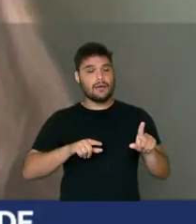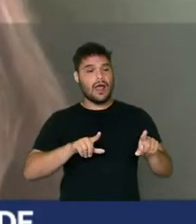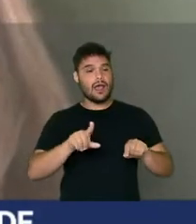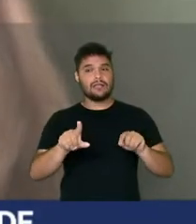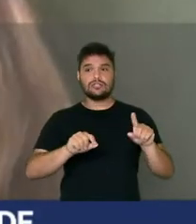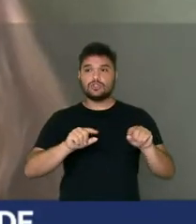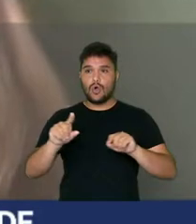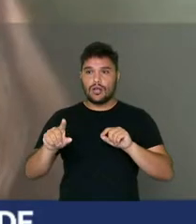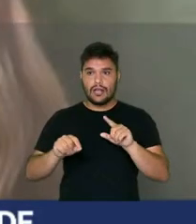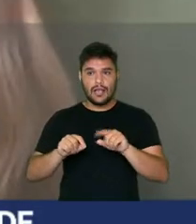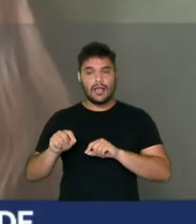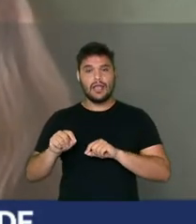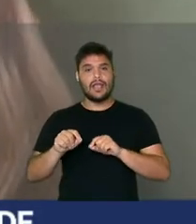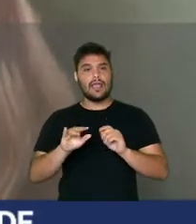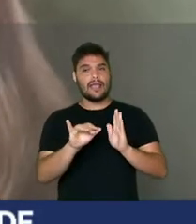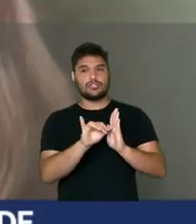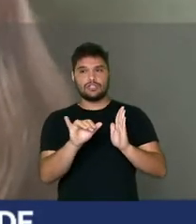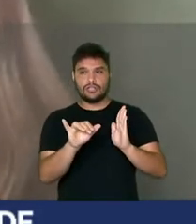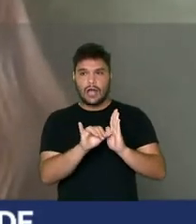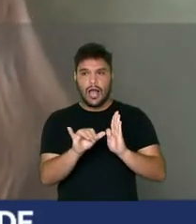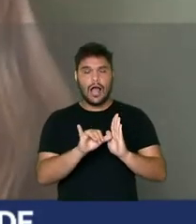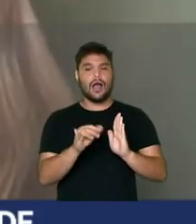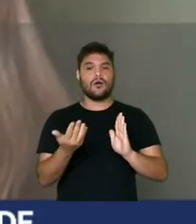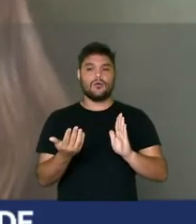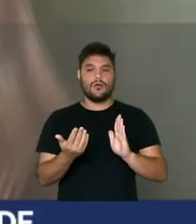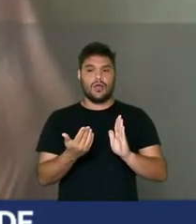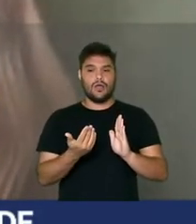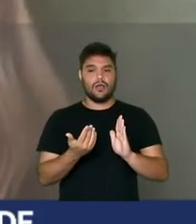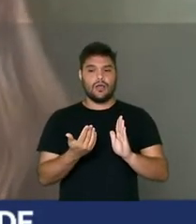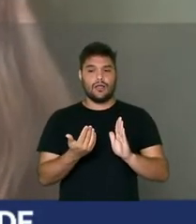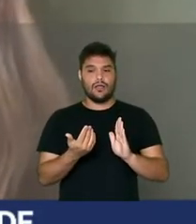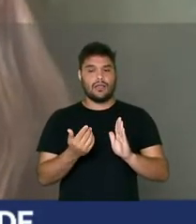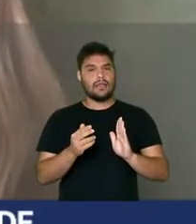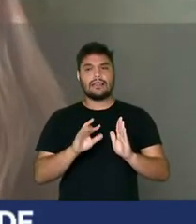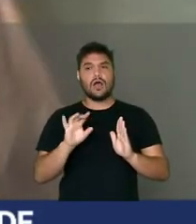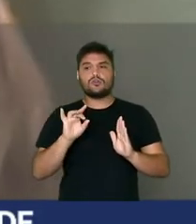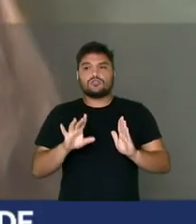CULTURA, POSSA ESCOLHER, NÉ , ESCOLHER OS EDITAIS, OS...